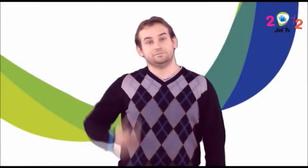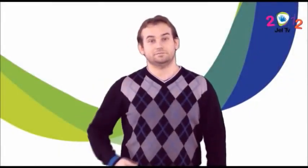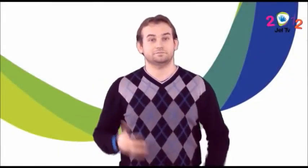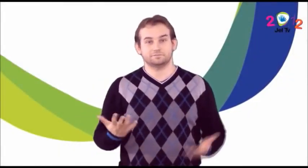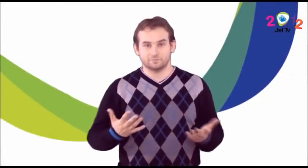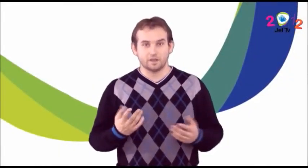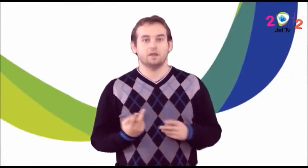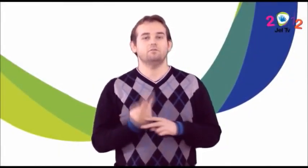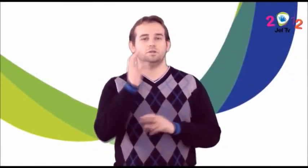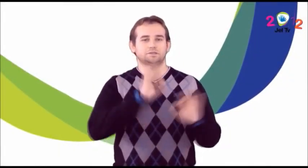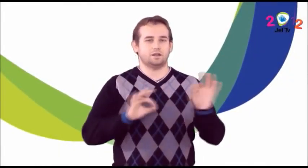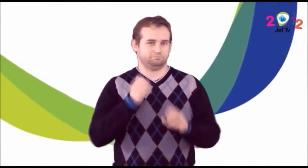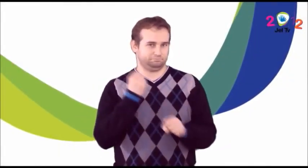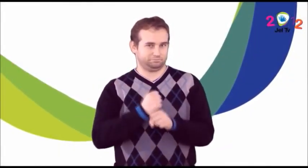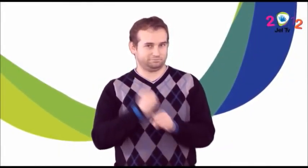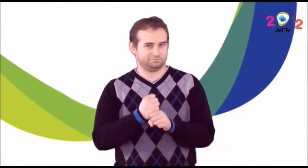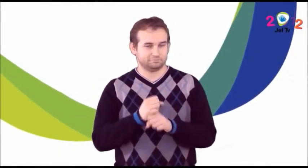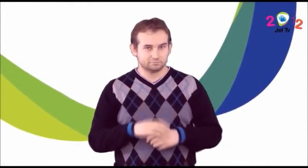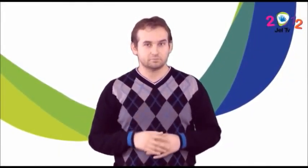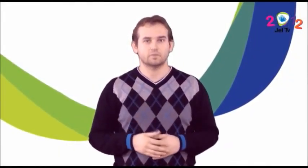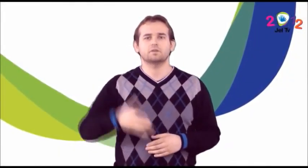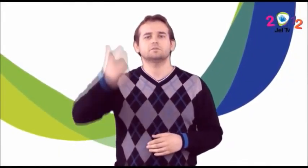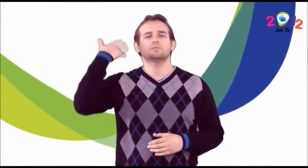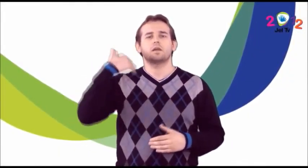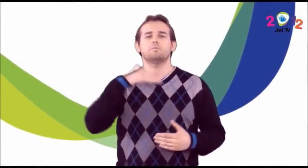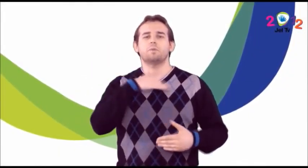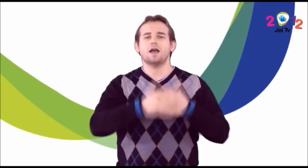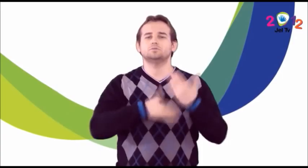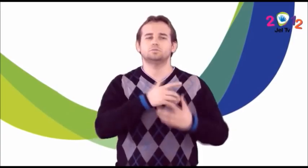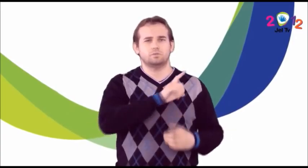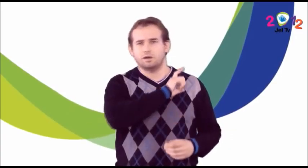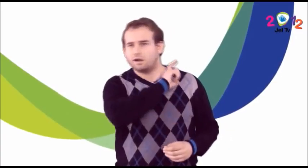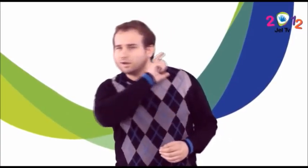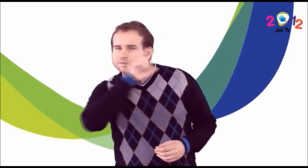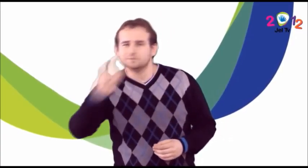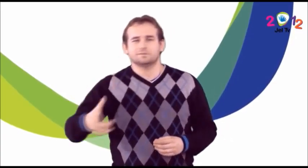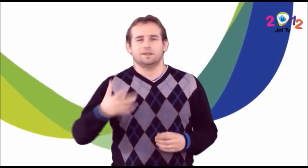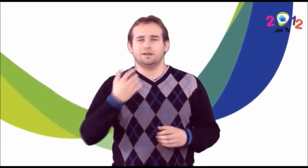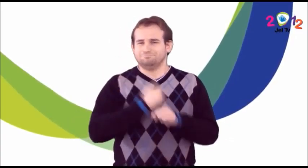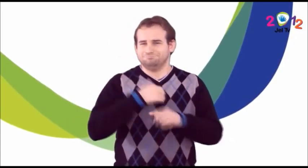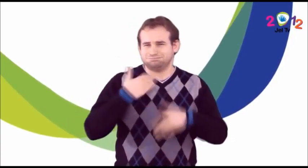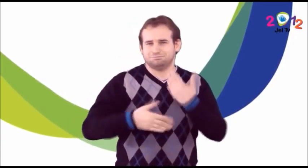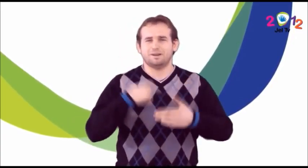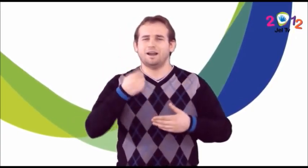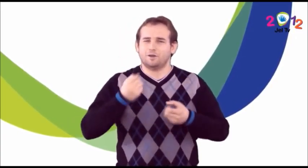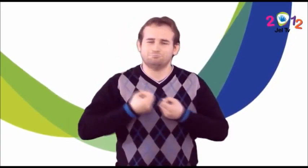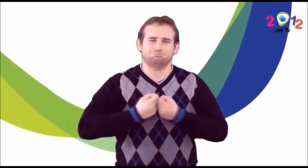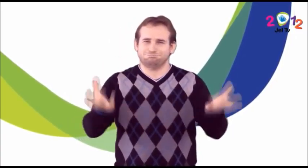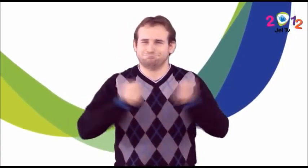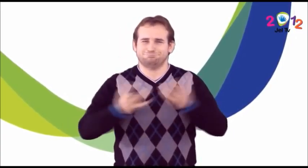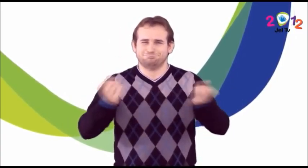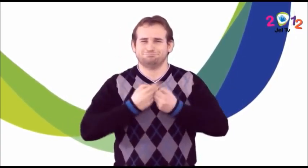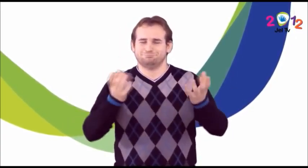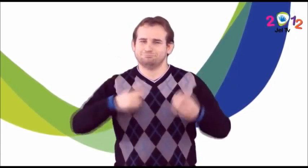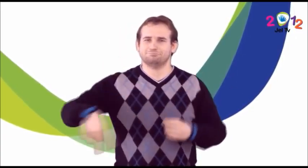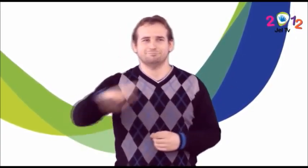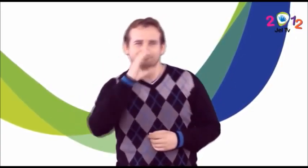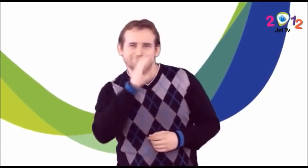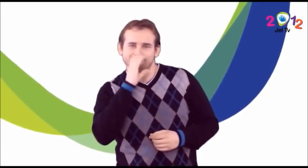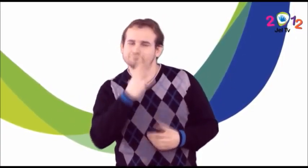Én fõszerkesztõként dolgozom. Május óta folyamatosan dolgozunk, a Híradót folyamatosan sugározzuk. Köszönjük a nézõknek.